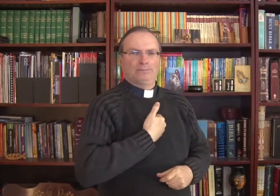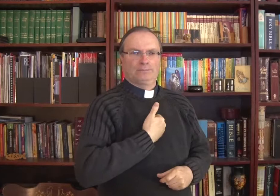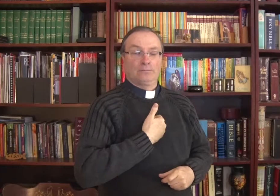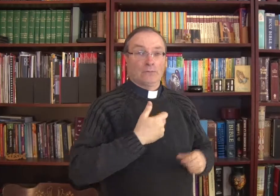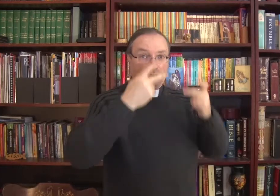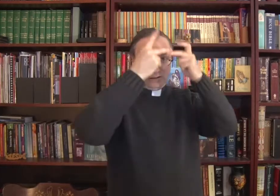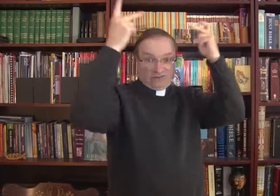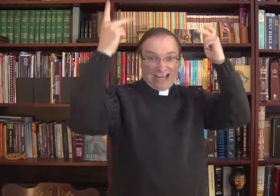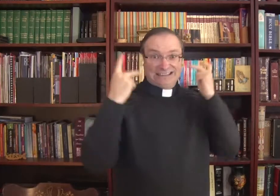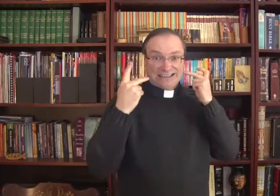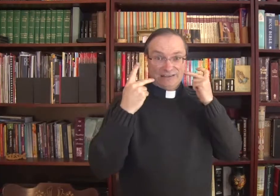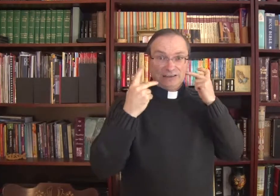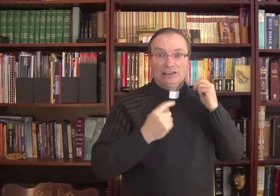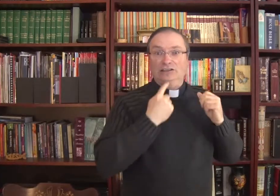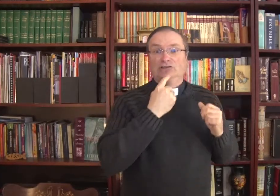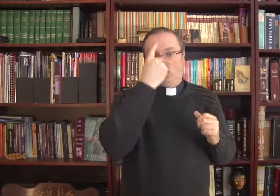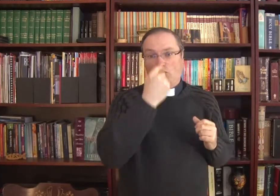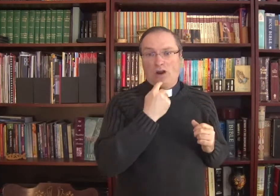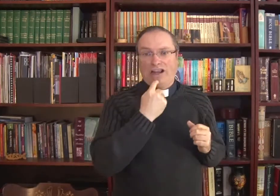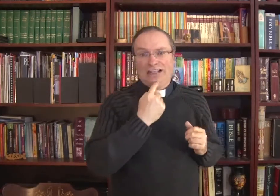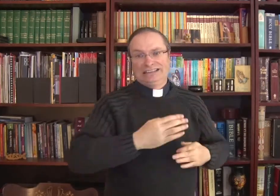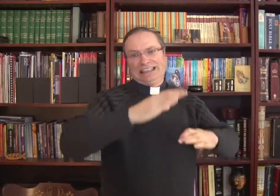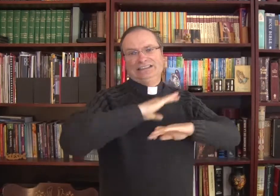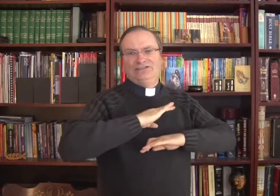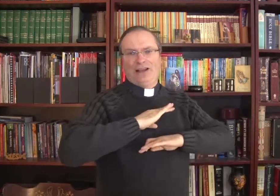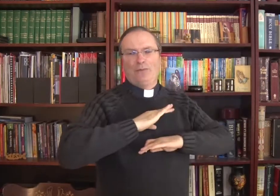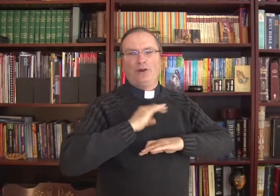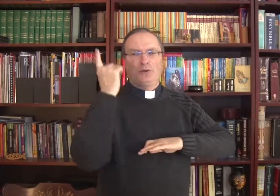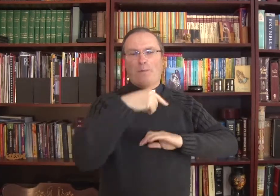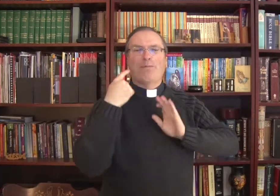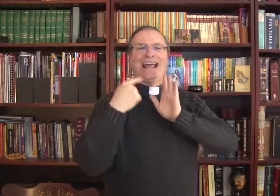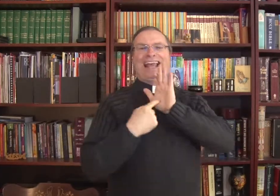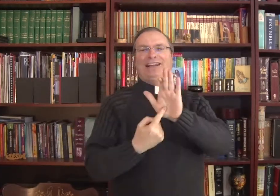Les pharisiens se croient satisfaits de paraître